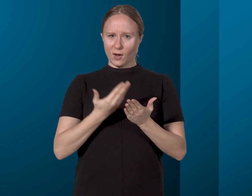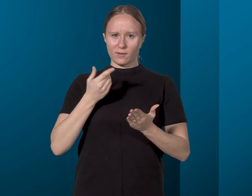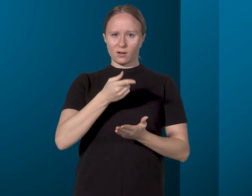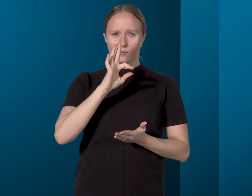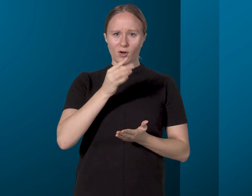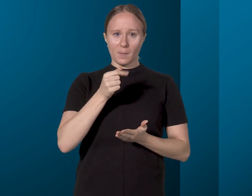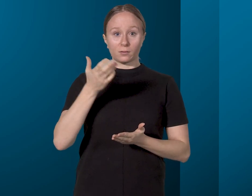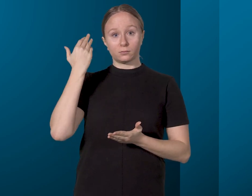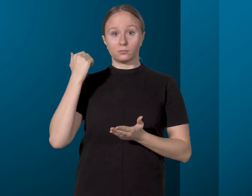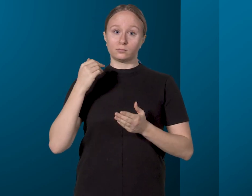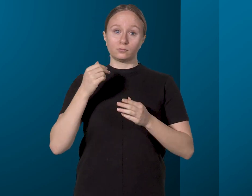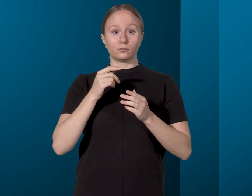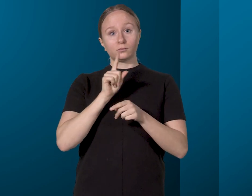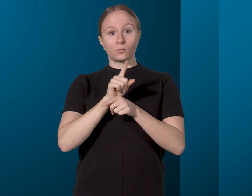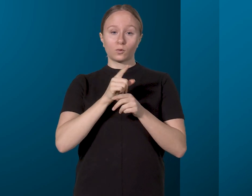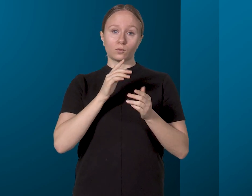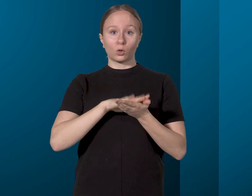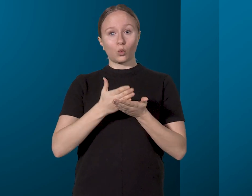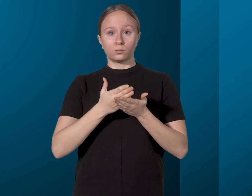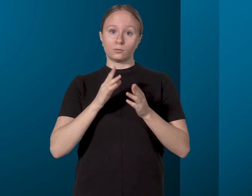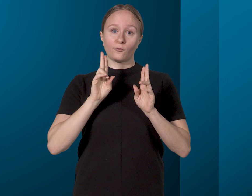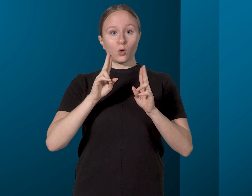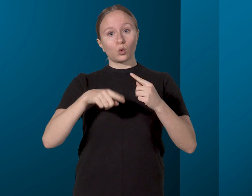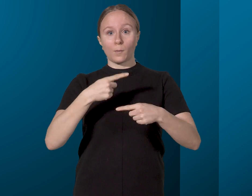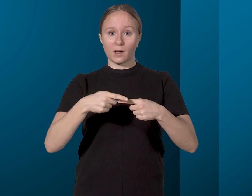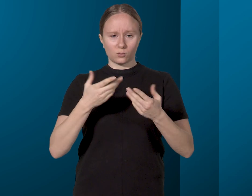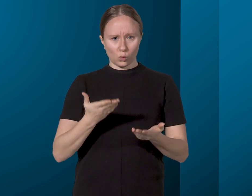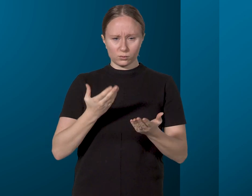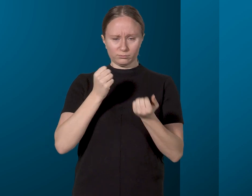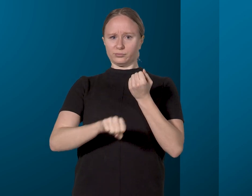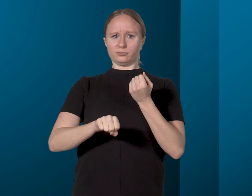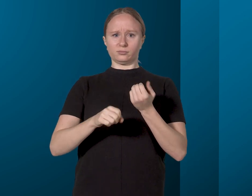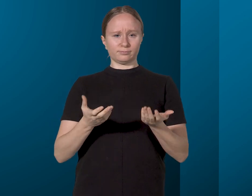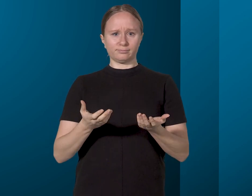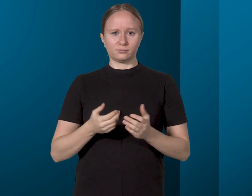varför FPA vägrar att ordna tolkning som tidigare fungerade normalt.